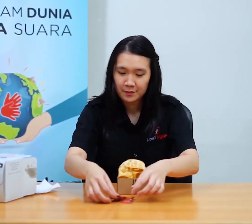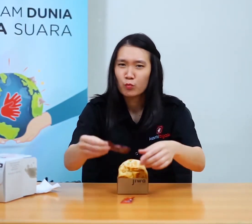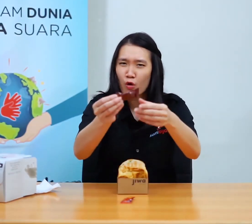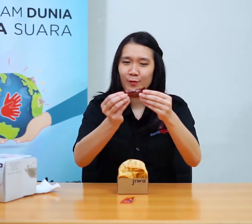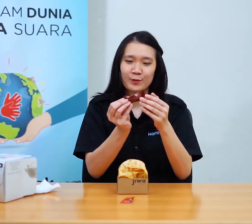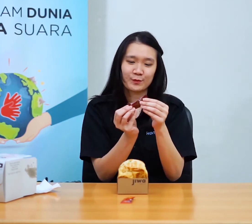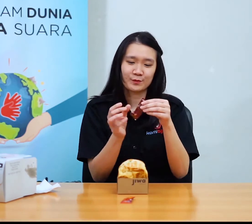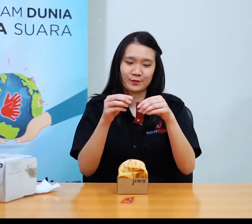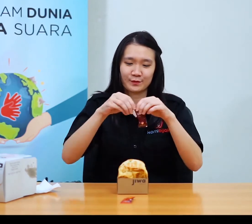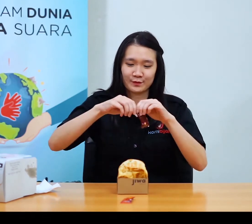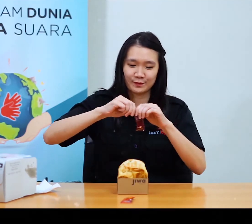Tuang sausnya dulu ya.